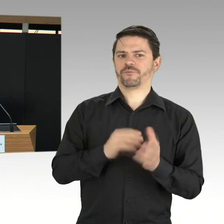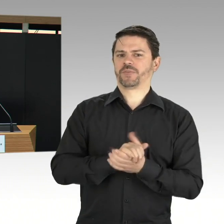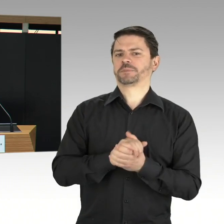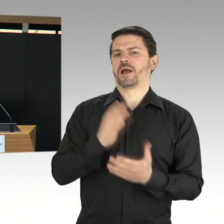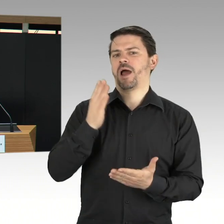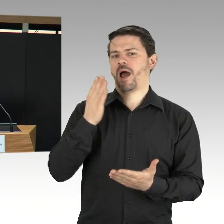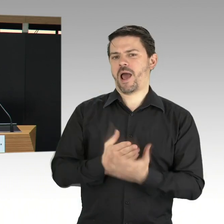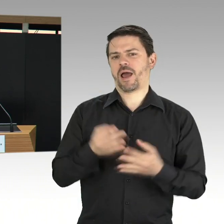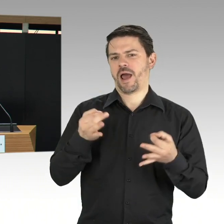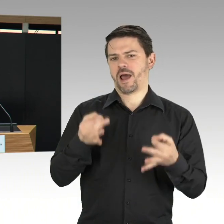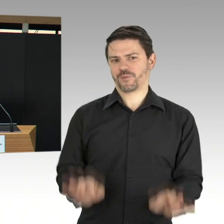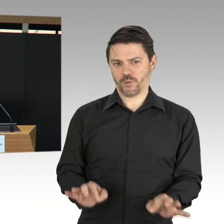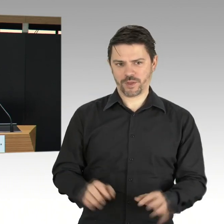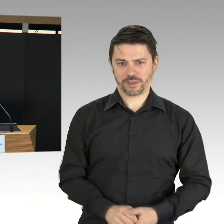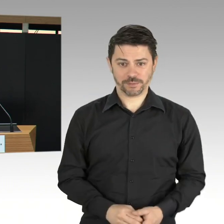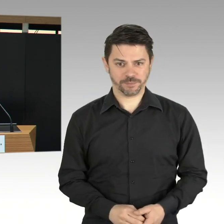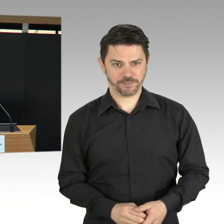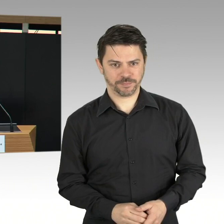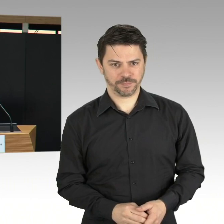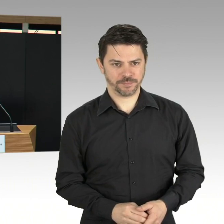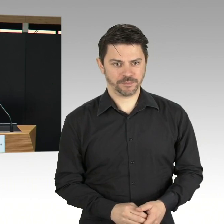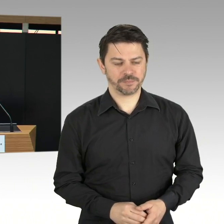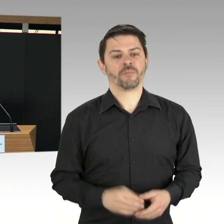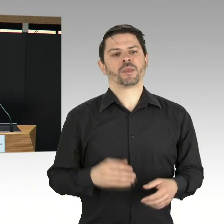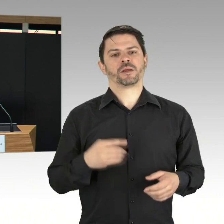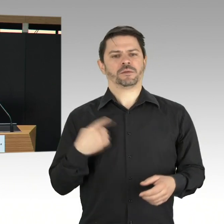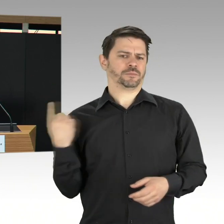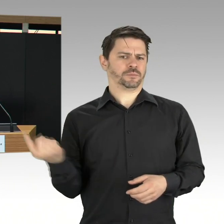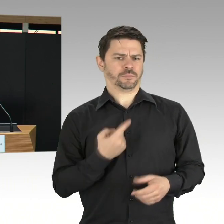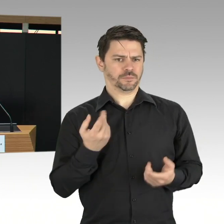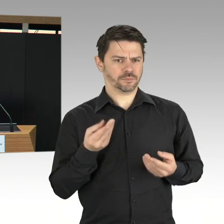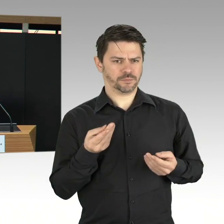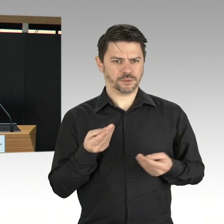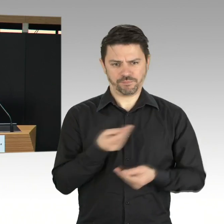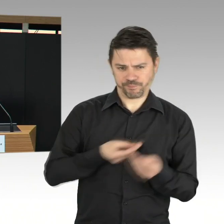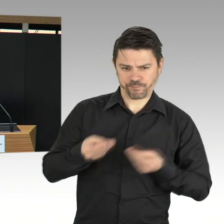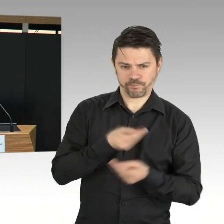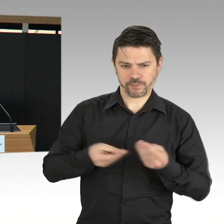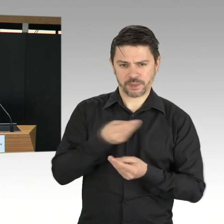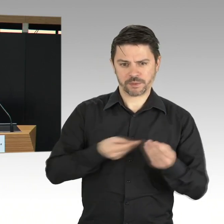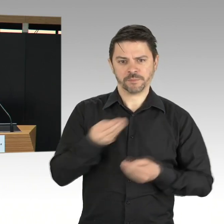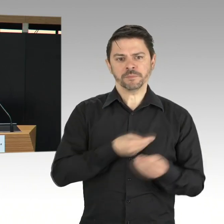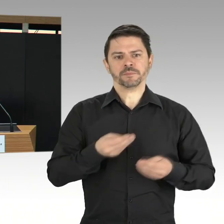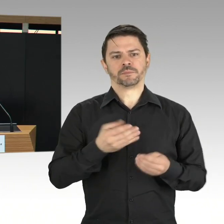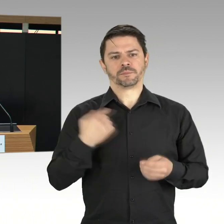Steigende Mieten werden nach einer Phase galoppierender Preise